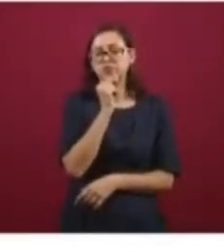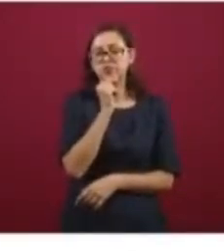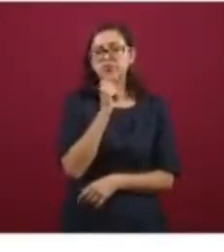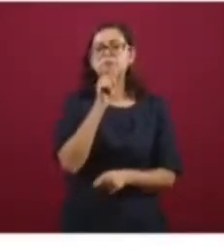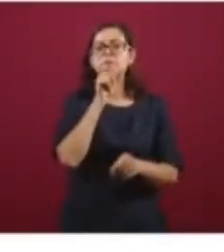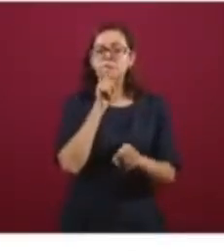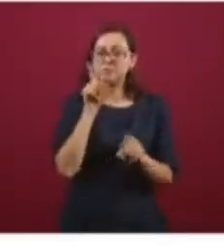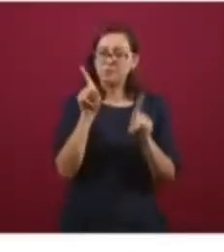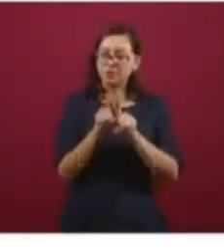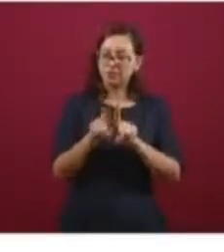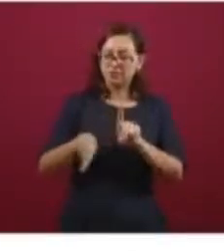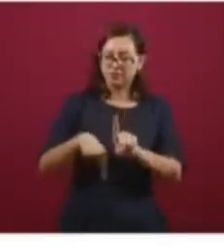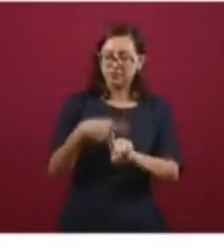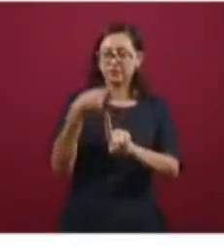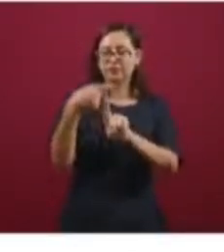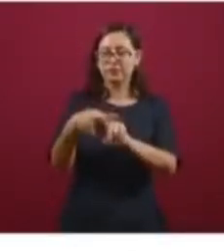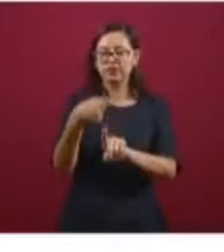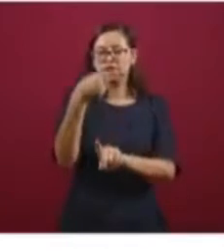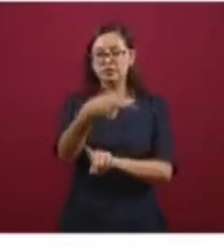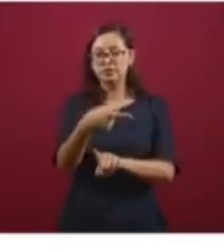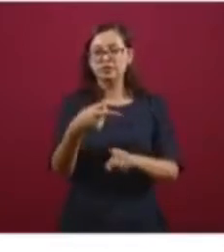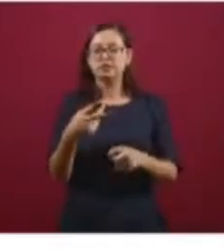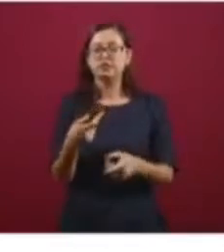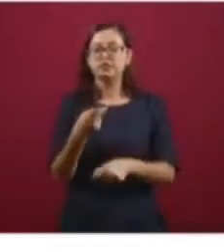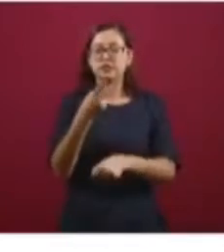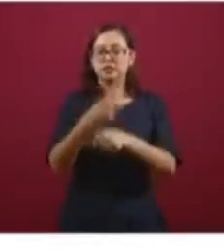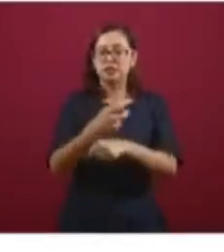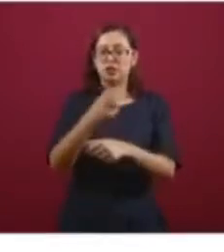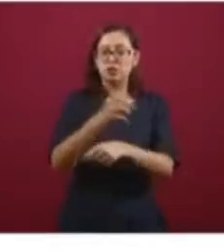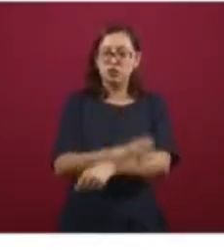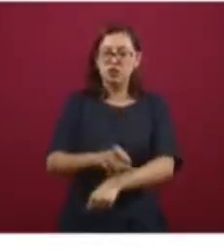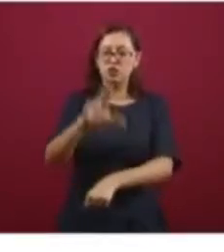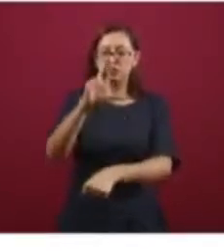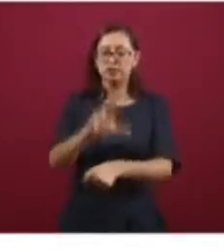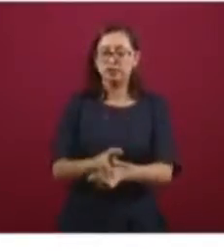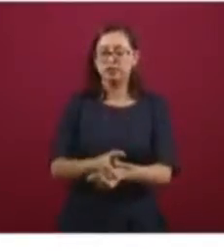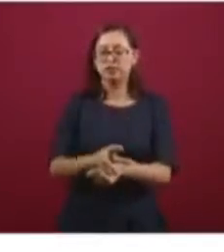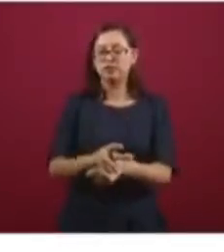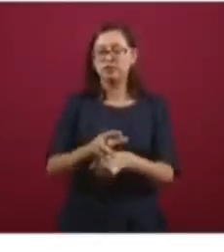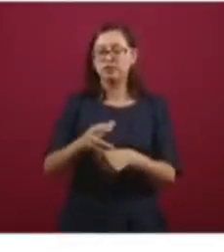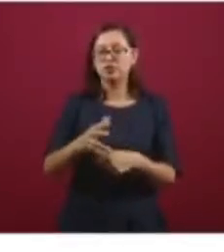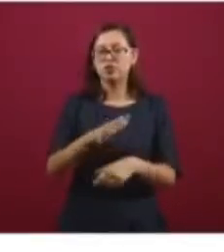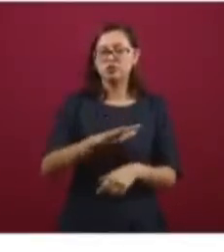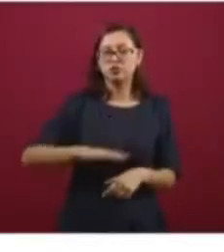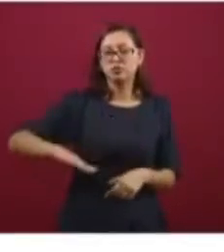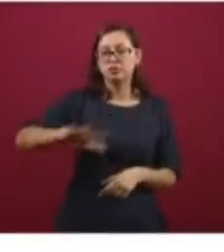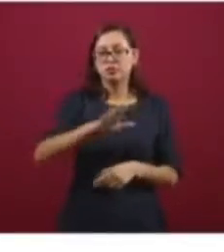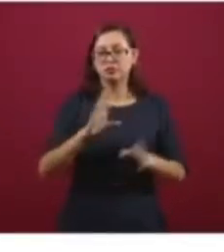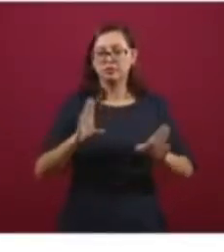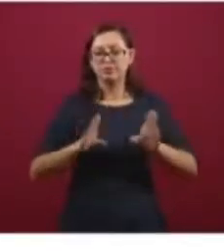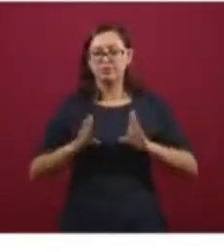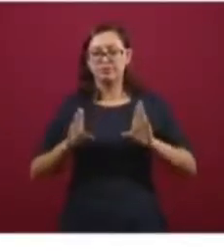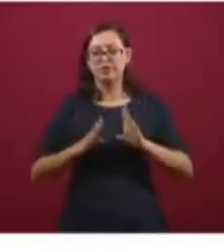se encuentra el cuartel general de la Segunda Coordinación Territorial que tiene 175 elementos,